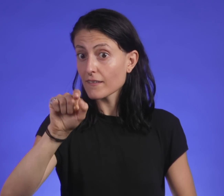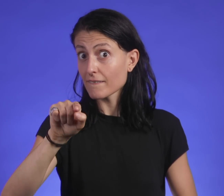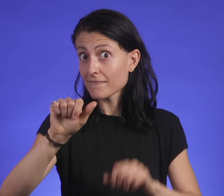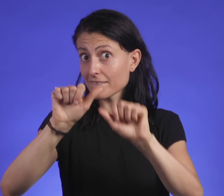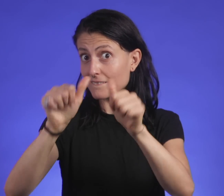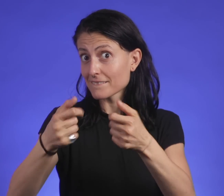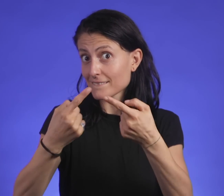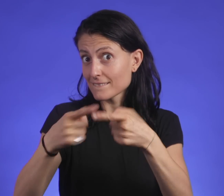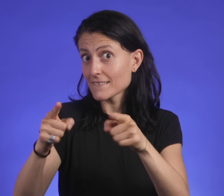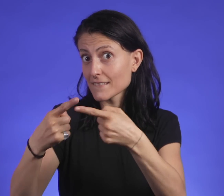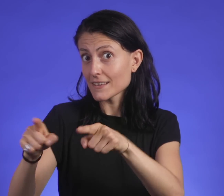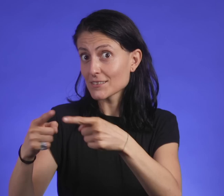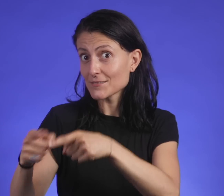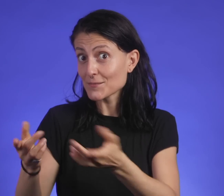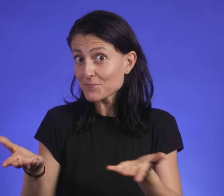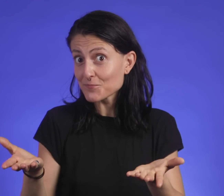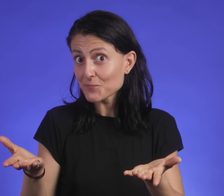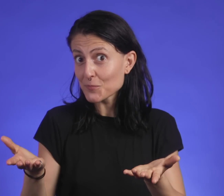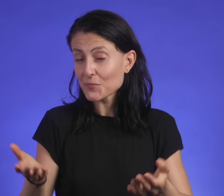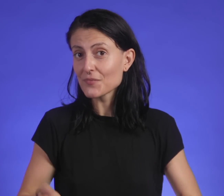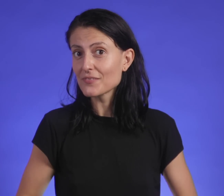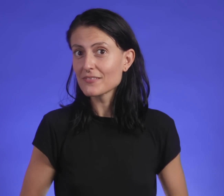Queste erano tre configurazioni diverse della mano.